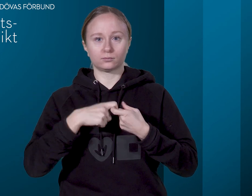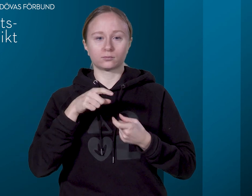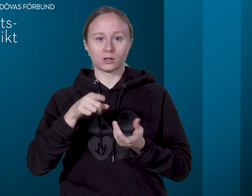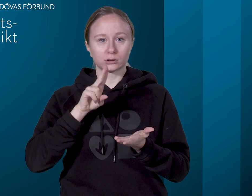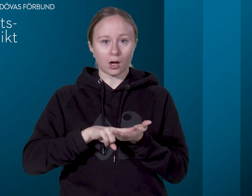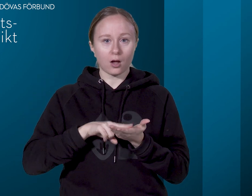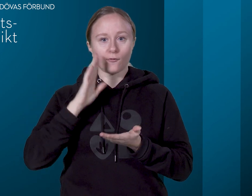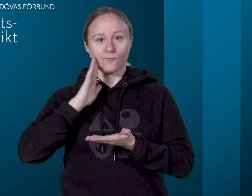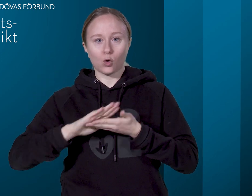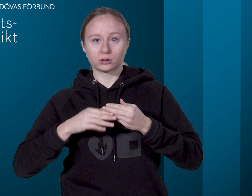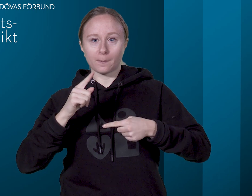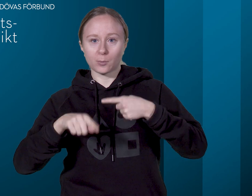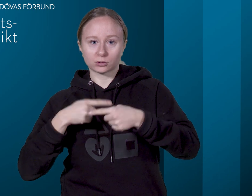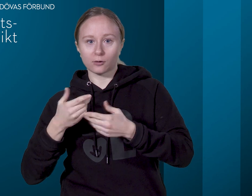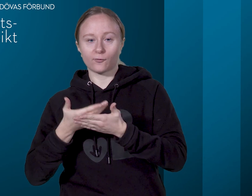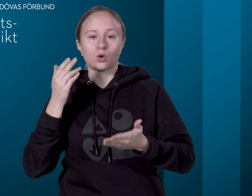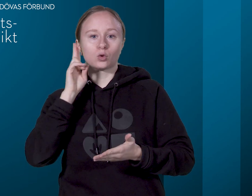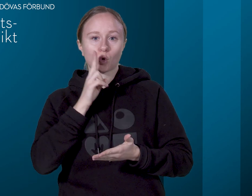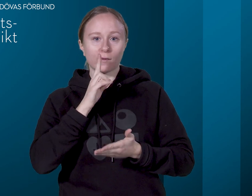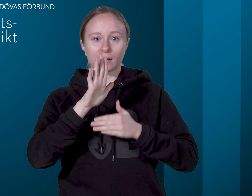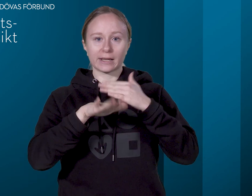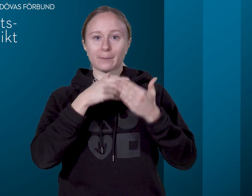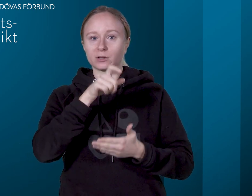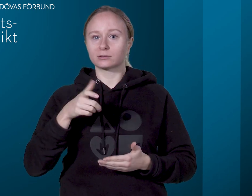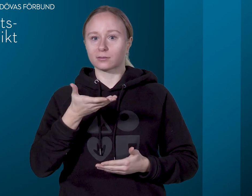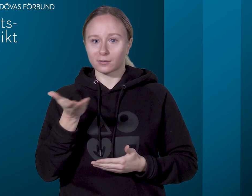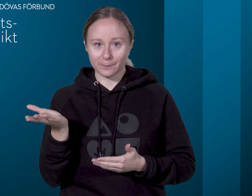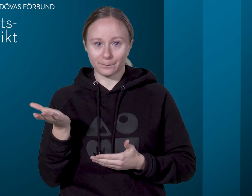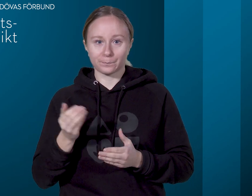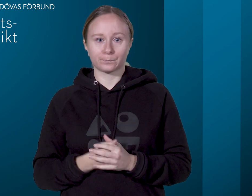om sannings- och försoningsprocessen för döva och teckenspråkiga.